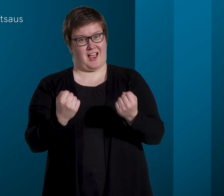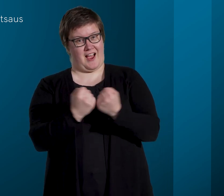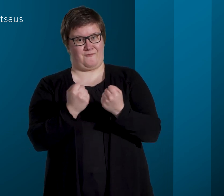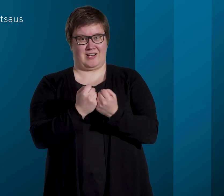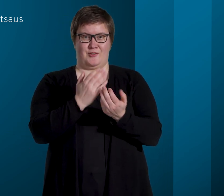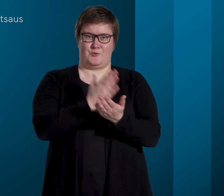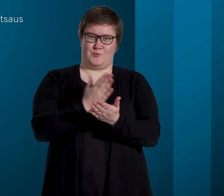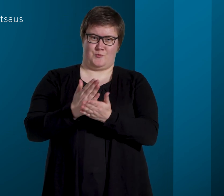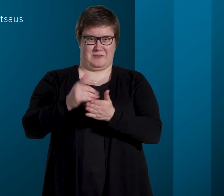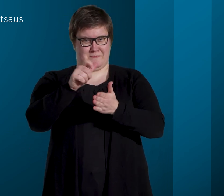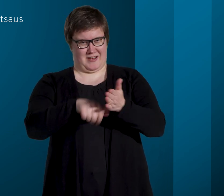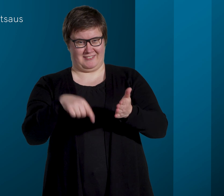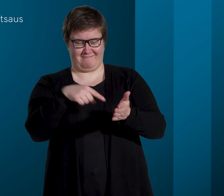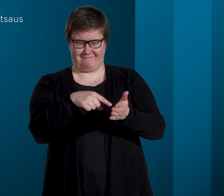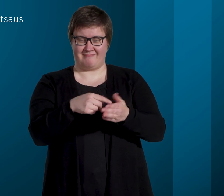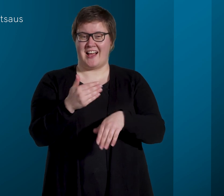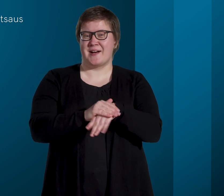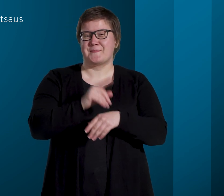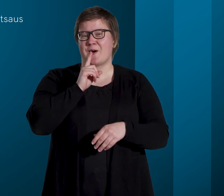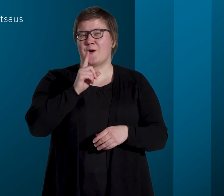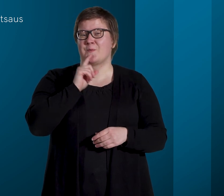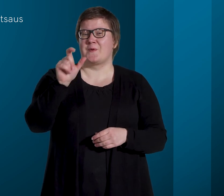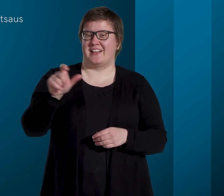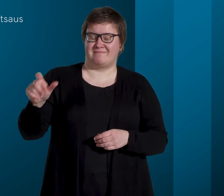Kaverijuttuja-palstalla ystävyydestään kertovat tällä kertaa -